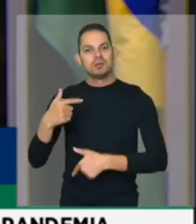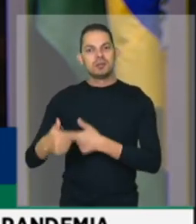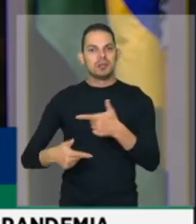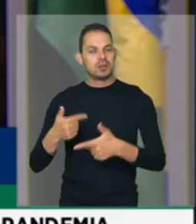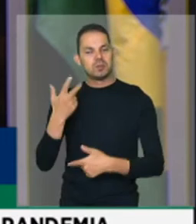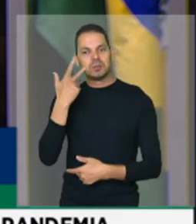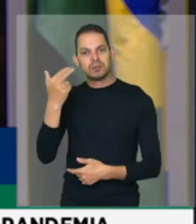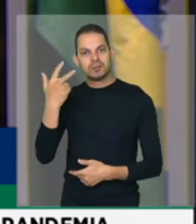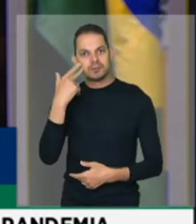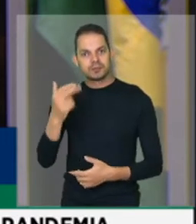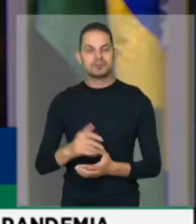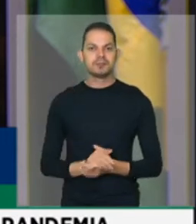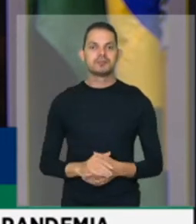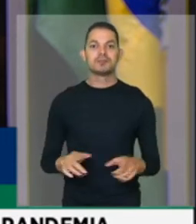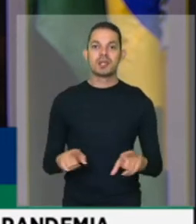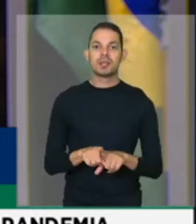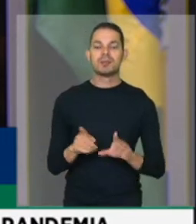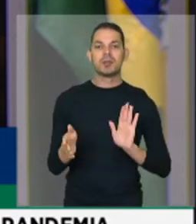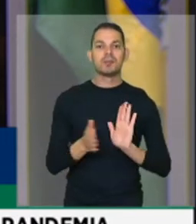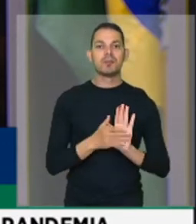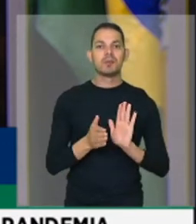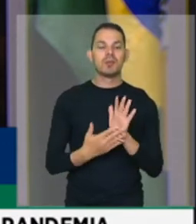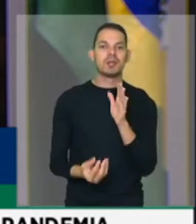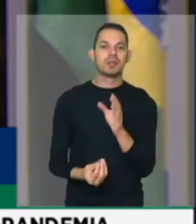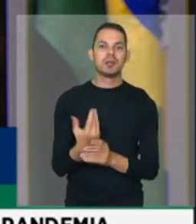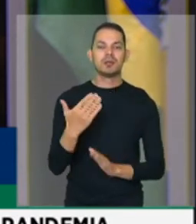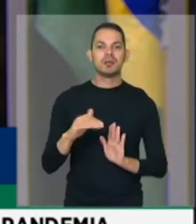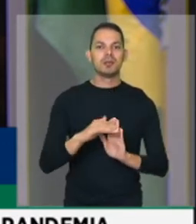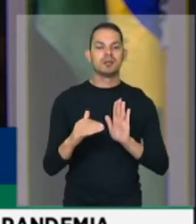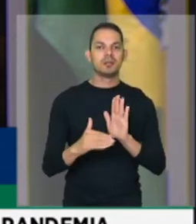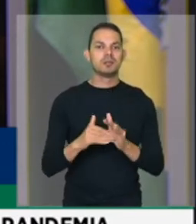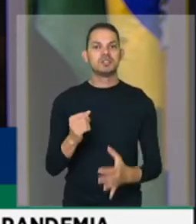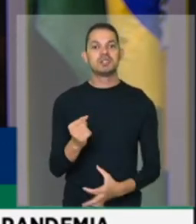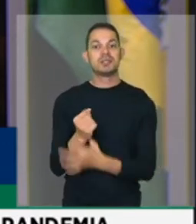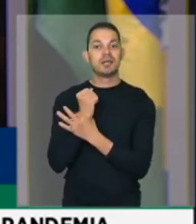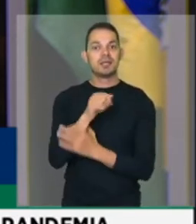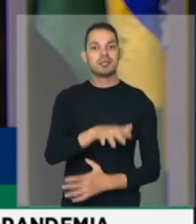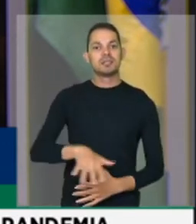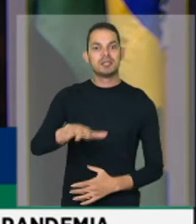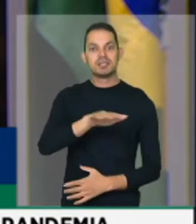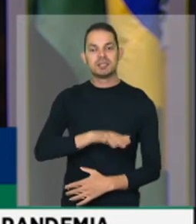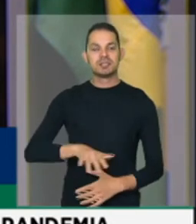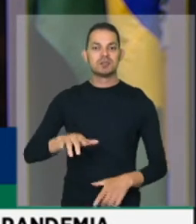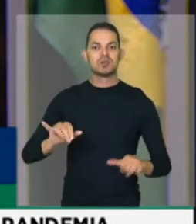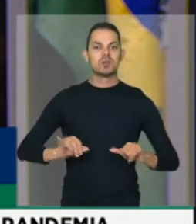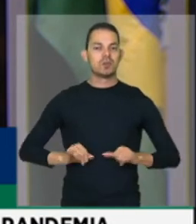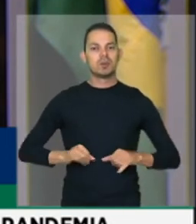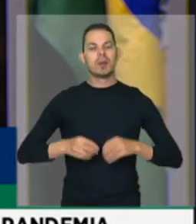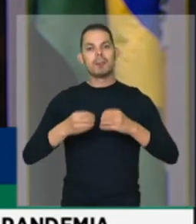RETOMADA DE SUAS ATIVIDADES. E PROPÕE A INSTITUIÇÃO DO PROGRAMA DE GARANTIA AO SETOR, AOS SETORES CRÍTICOS. A SER